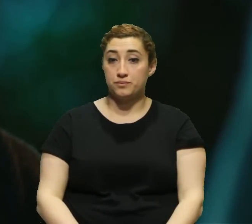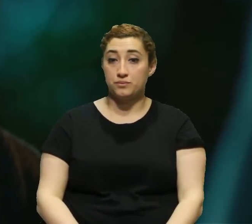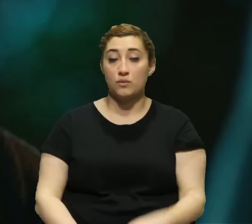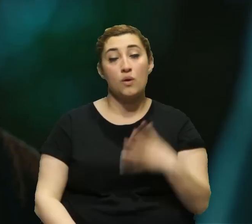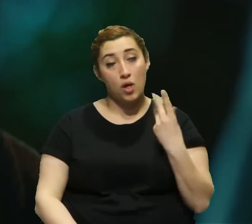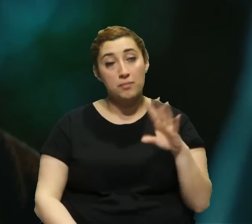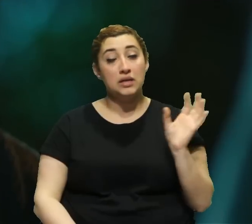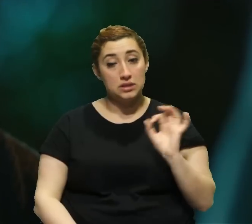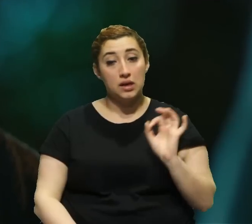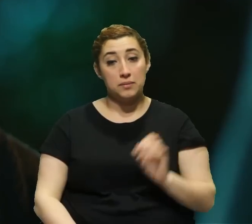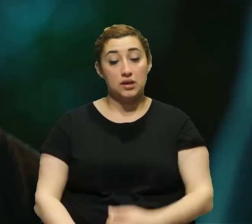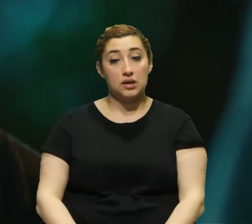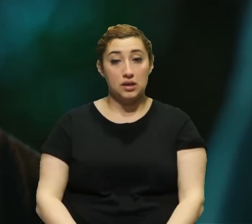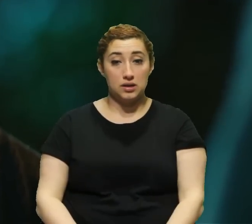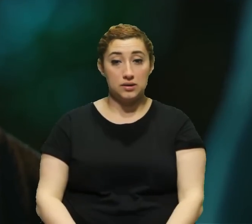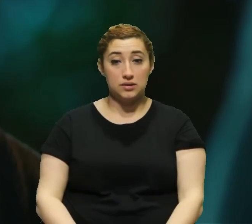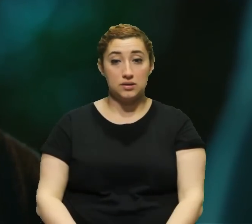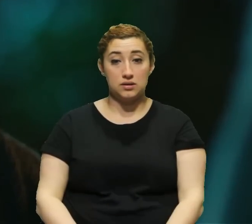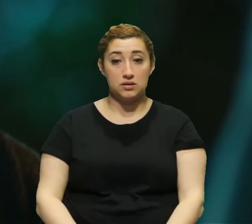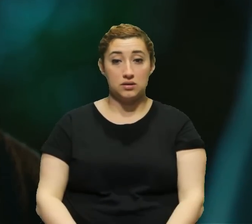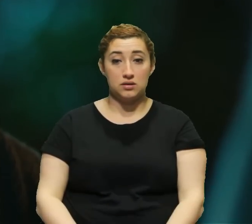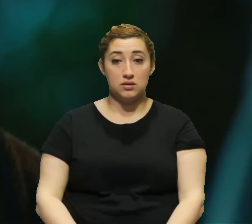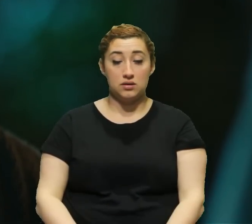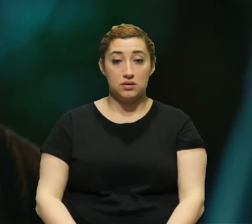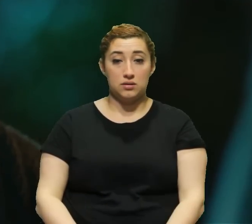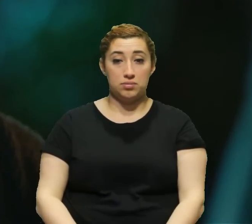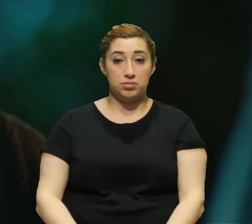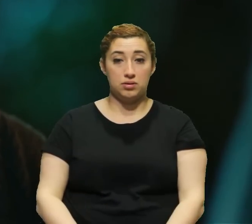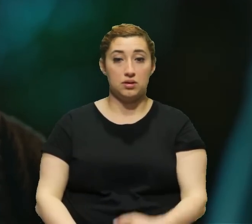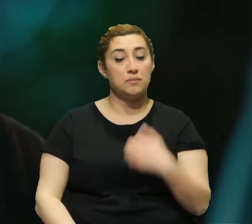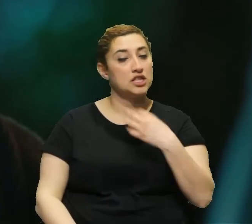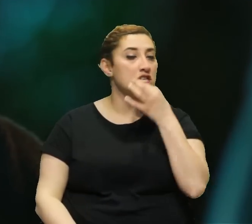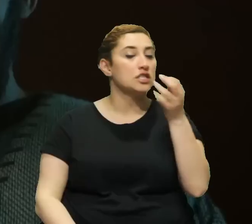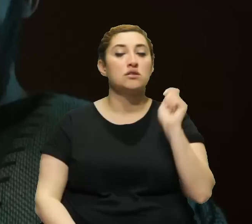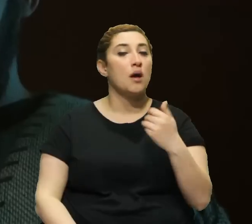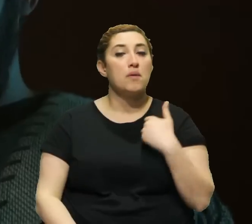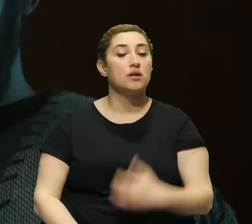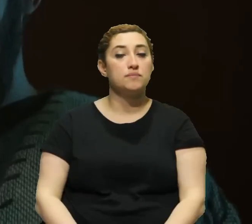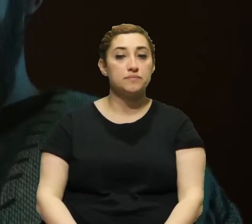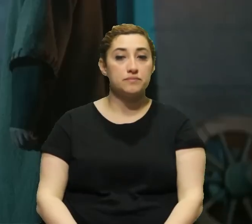Olmaz elbet. Ben de izin alırım o vakit.